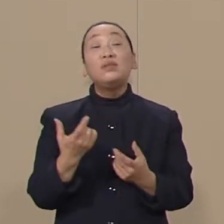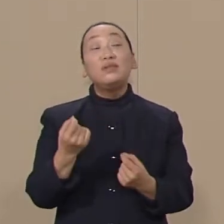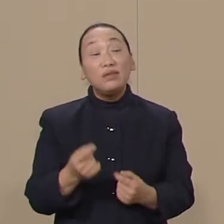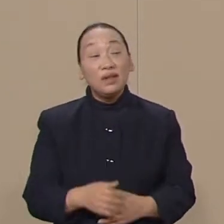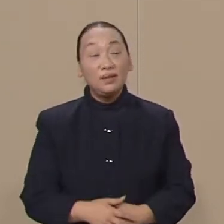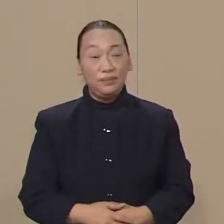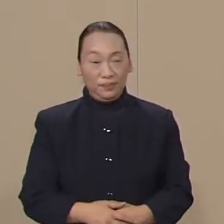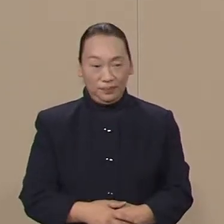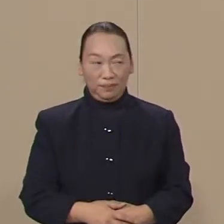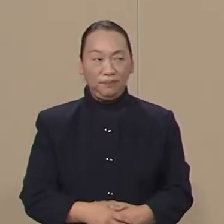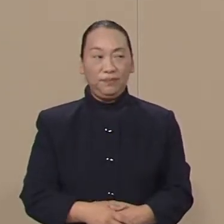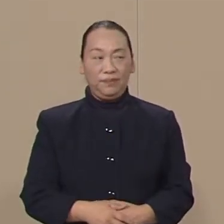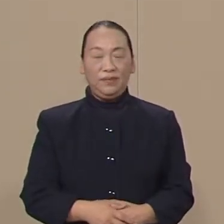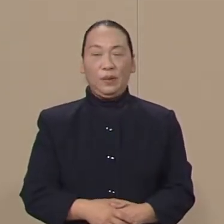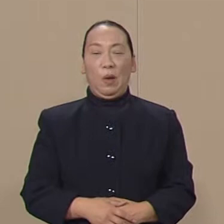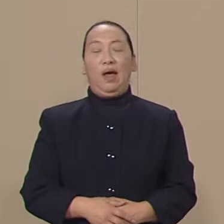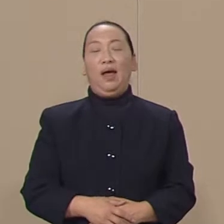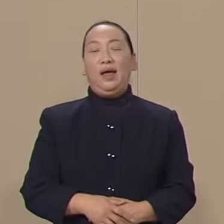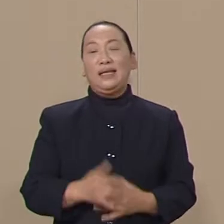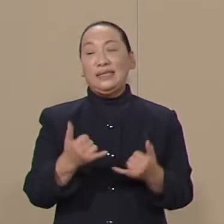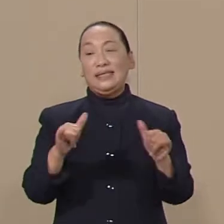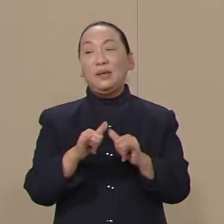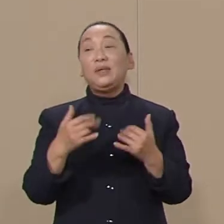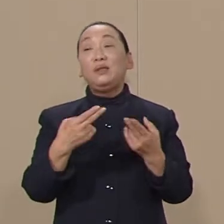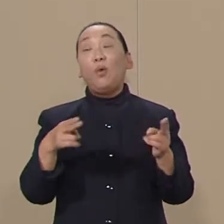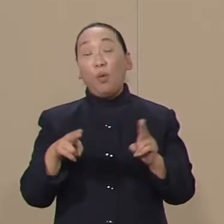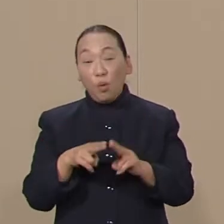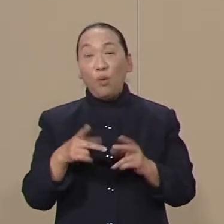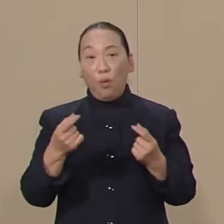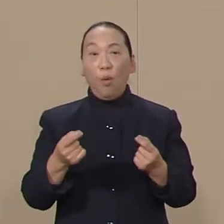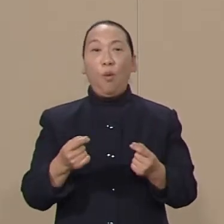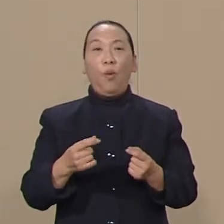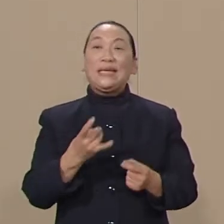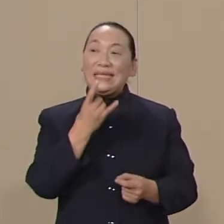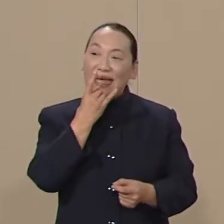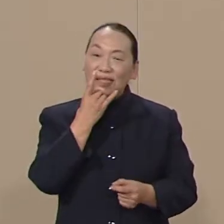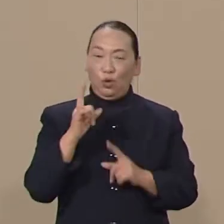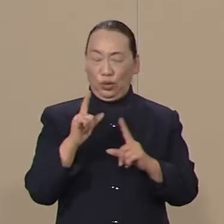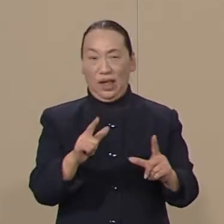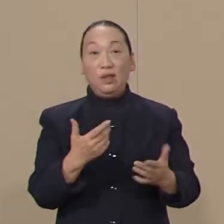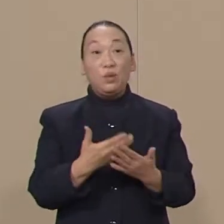いうふうに思いますけれども 福：はい 佐：雇用ですよね また 問題は はい 福：そうですね